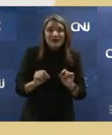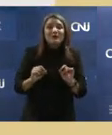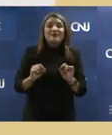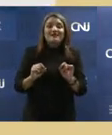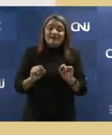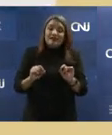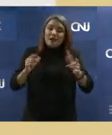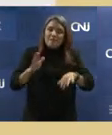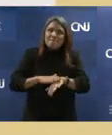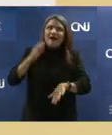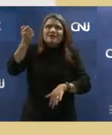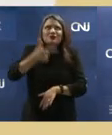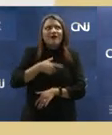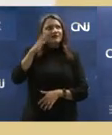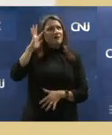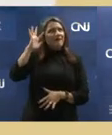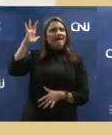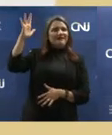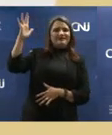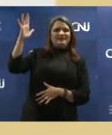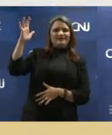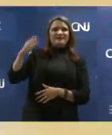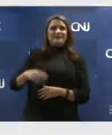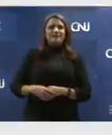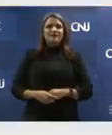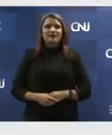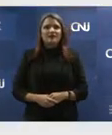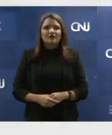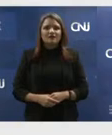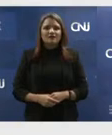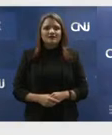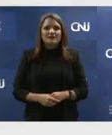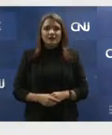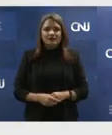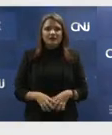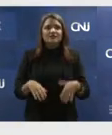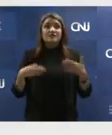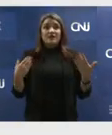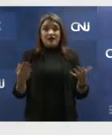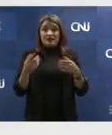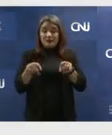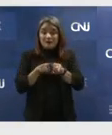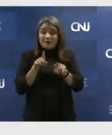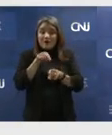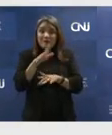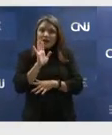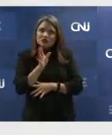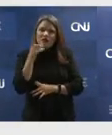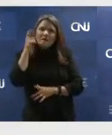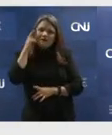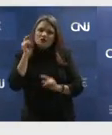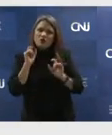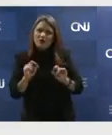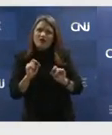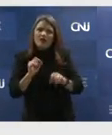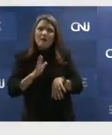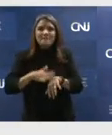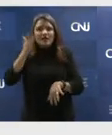do que se possa imaginar. Além disso, você já parou para pensar que é mais fácil prosperar